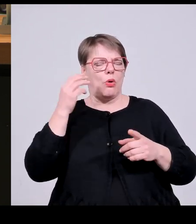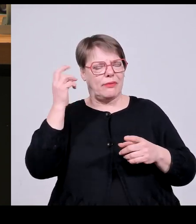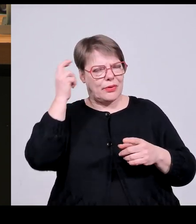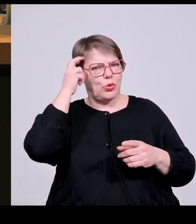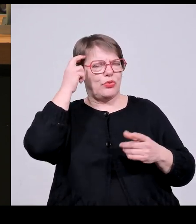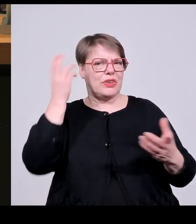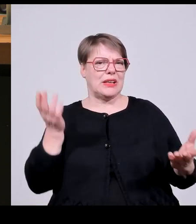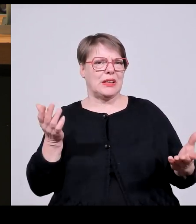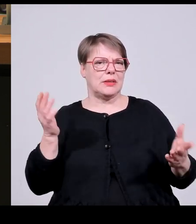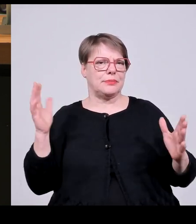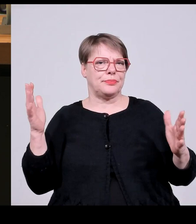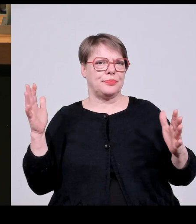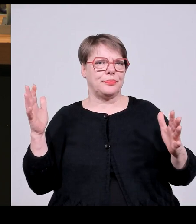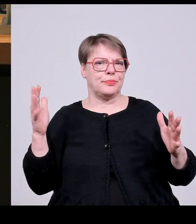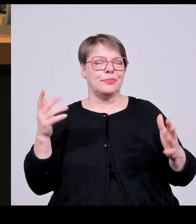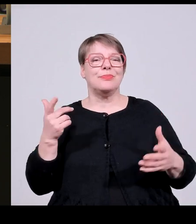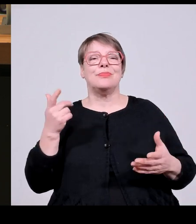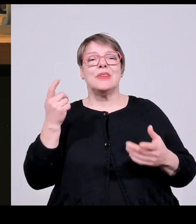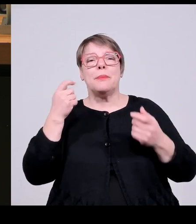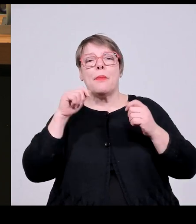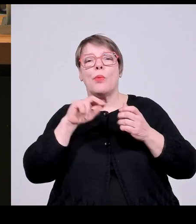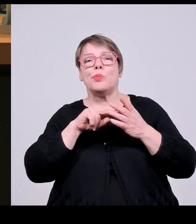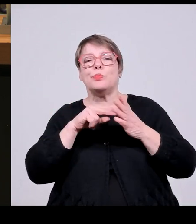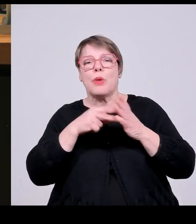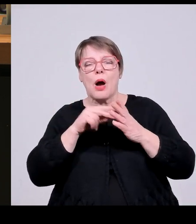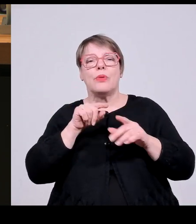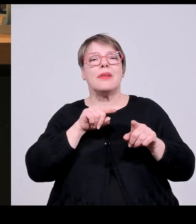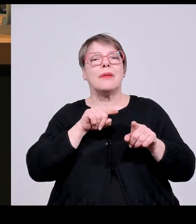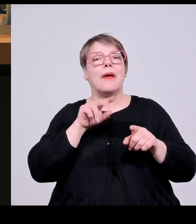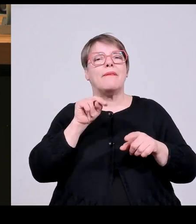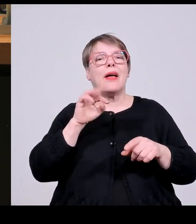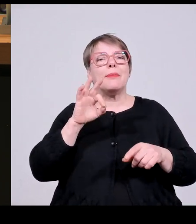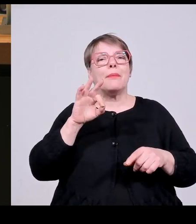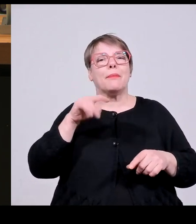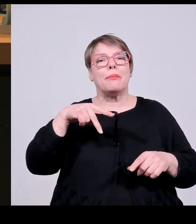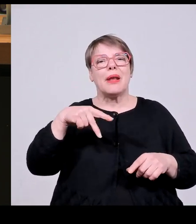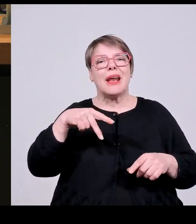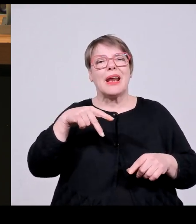Wir wollen aber, wir wollen mit der Novelle erreichen, und auch